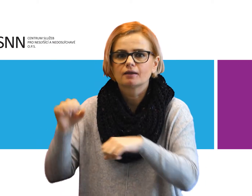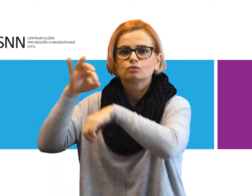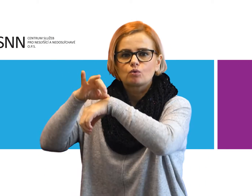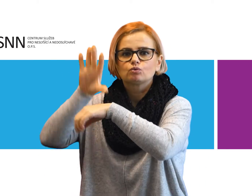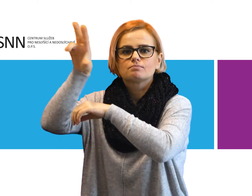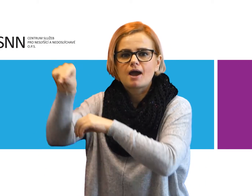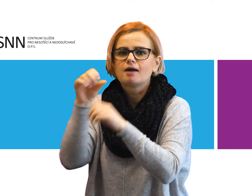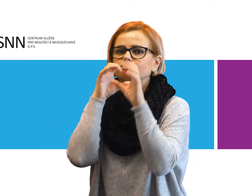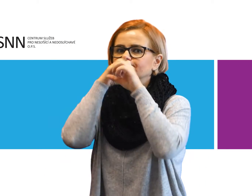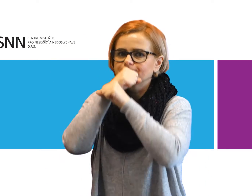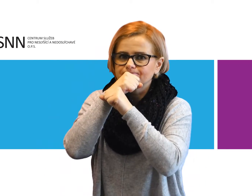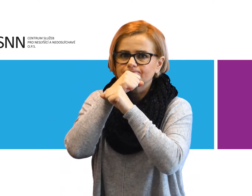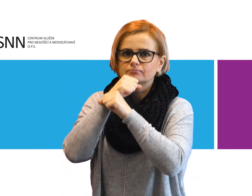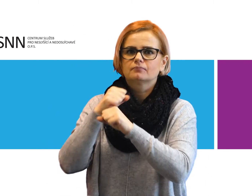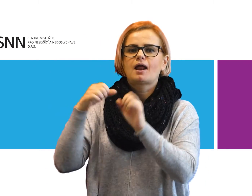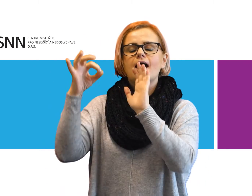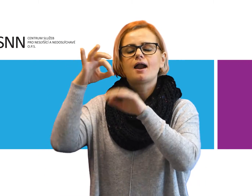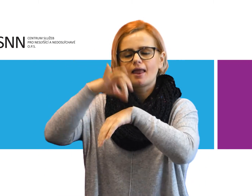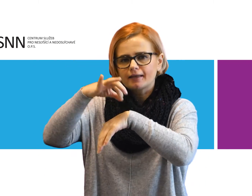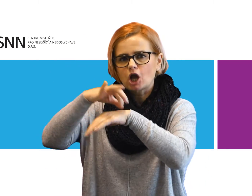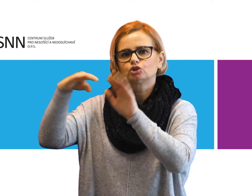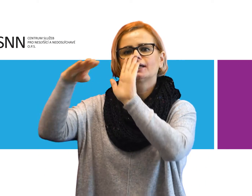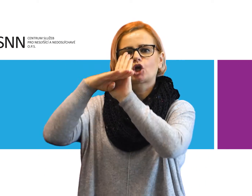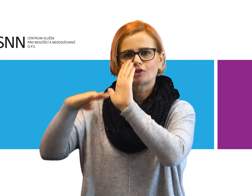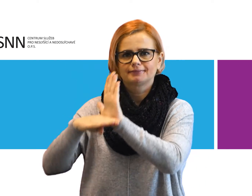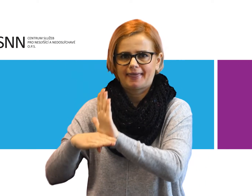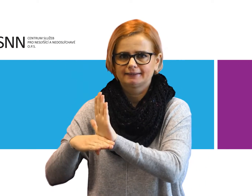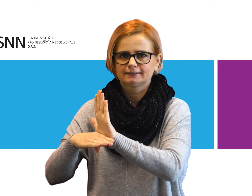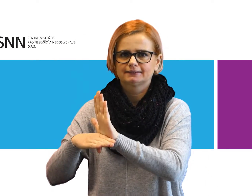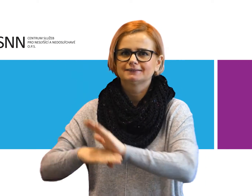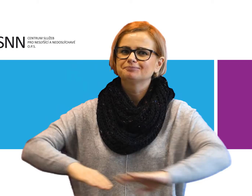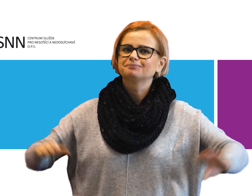Veškeré informace zůstanou mezi lékařem a dotazovaným, dle lékařského kodexu.